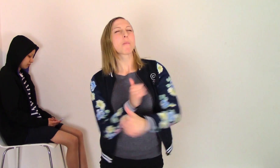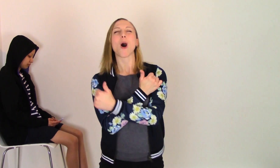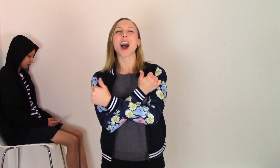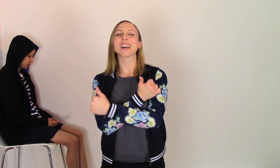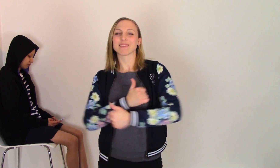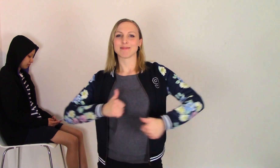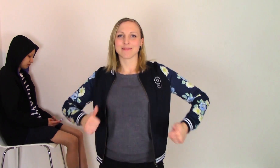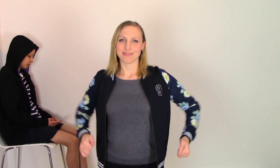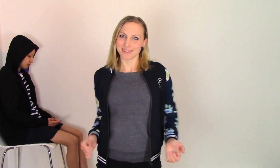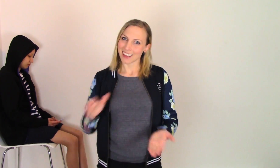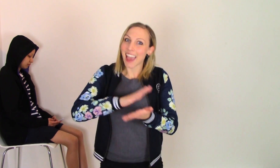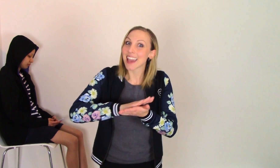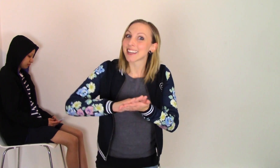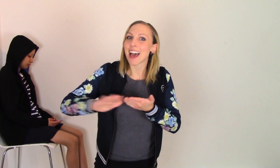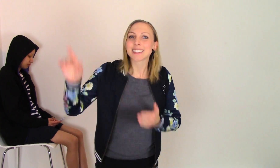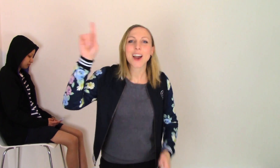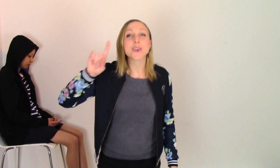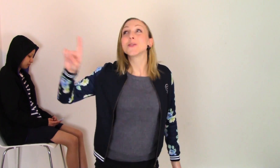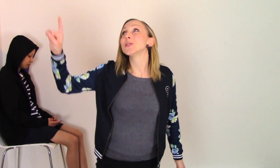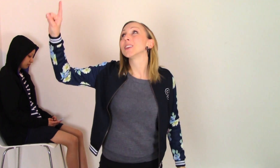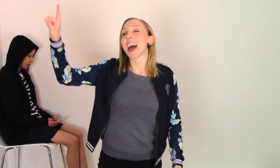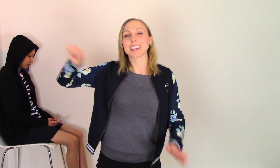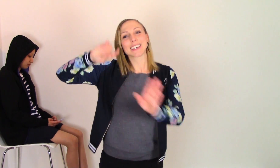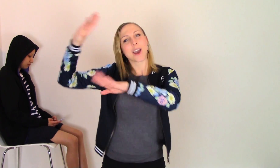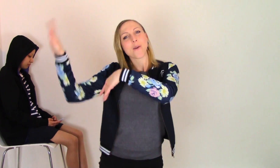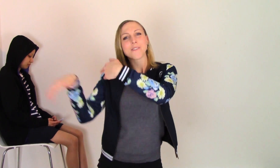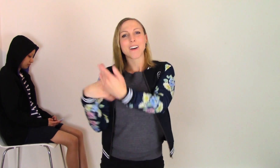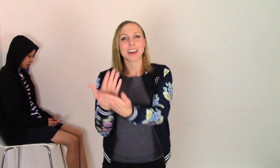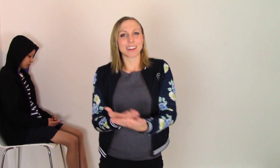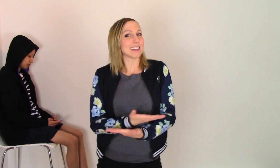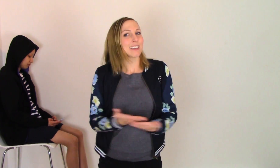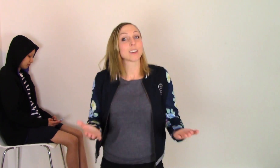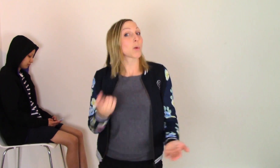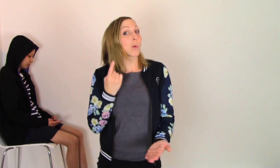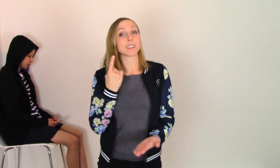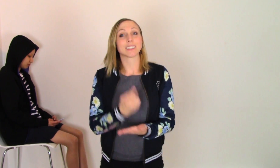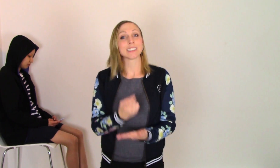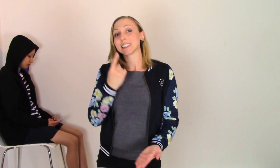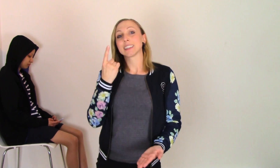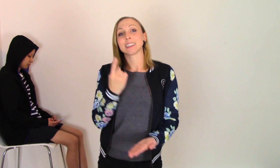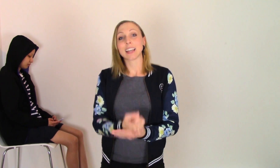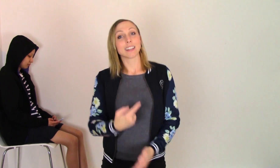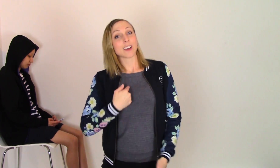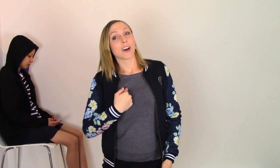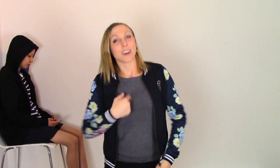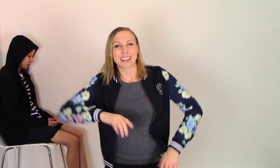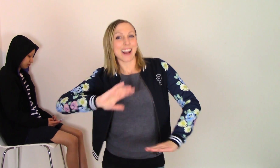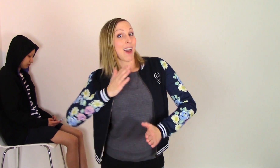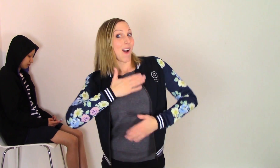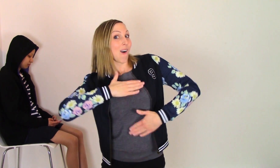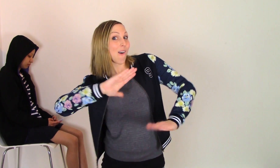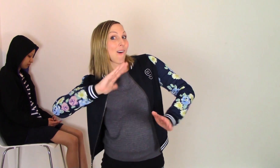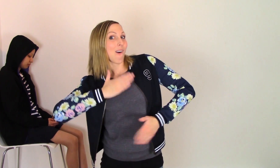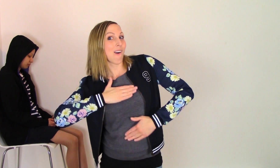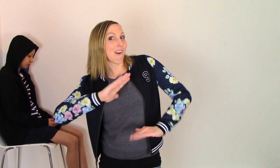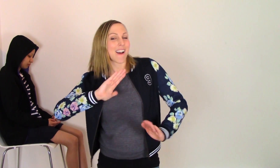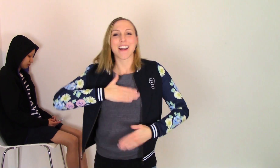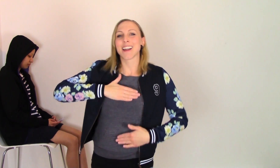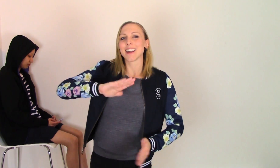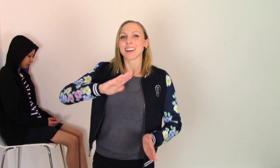Oh boy! Rena gudagåvan, är det konstigt att jag är glad?